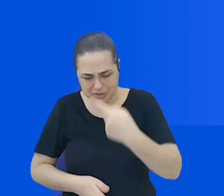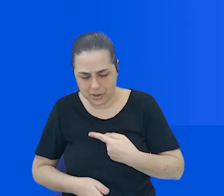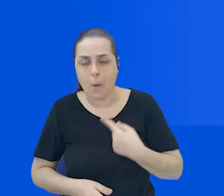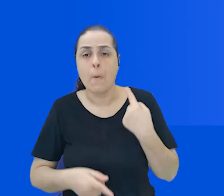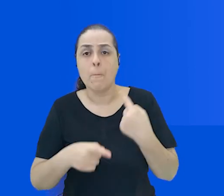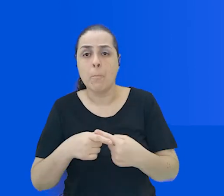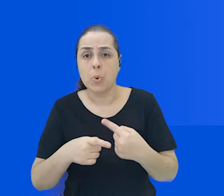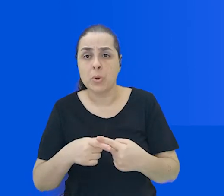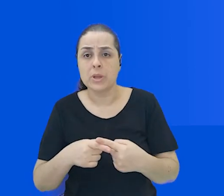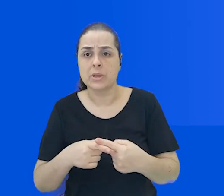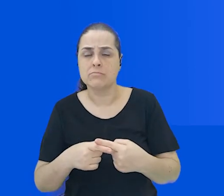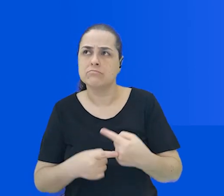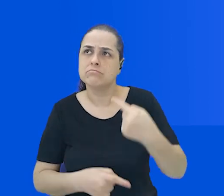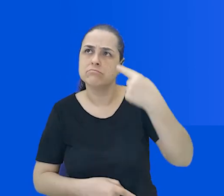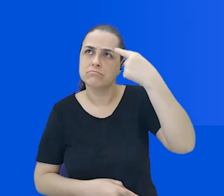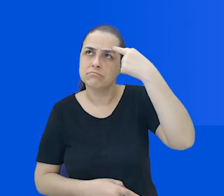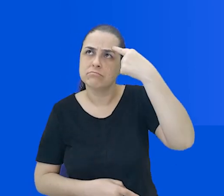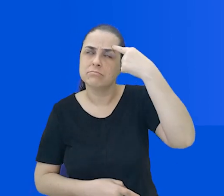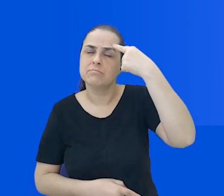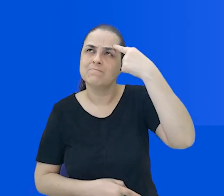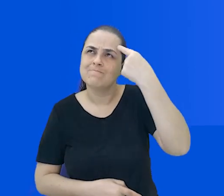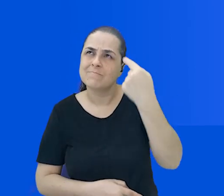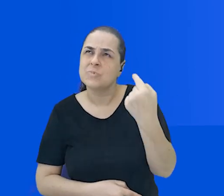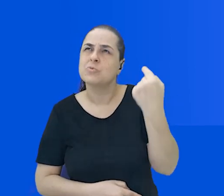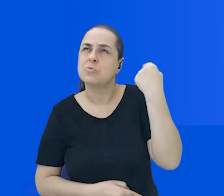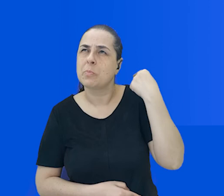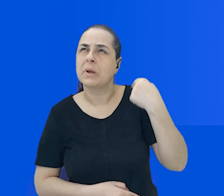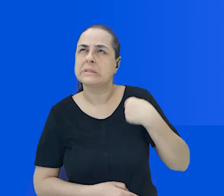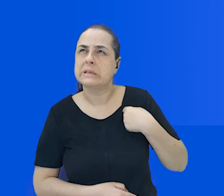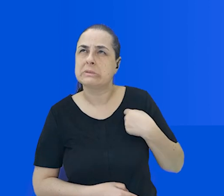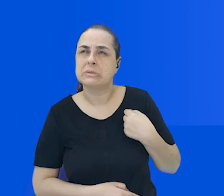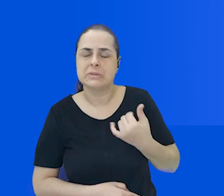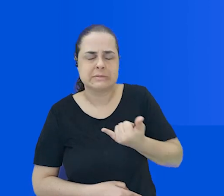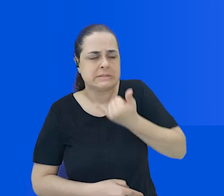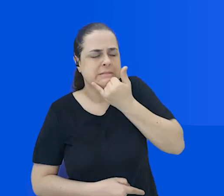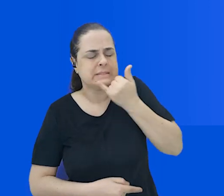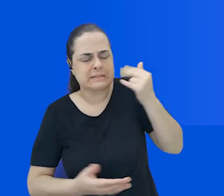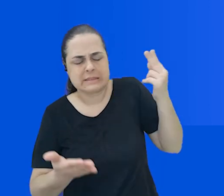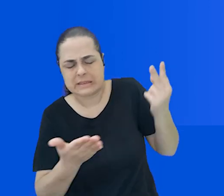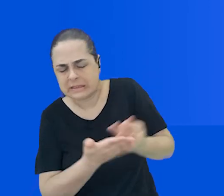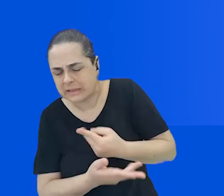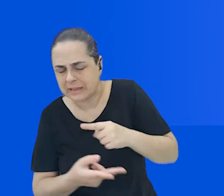revisita os lugares onde a gente se perdeu, escorregou. A gente não lida tão bem.